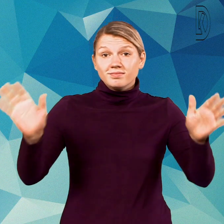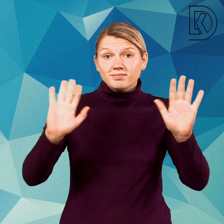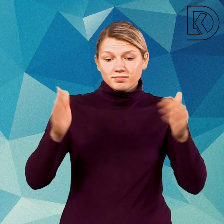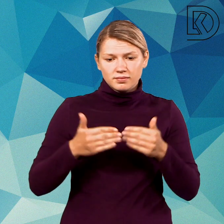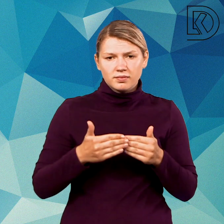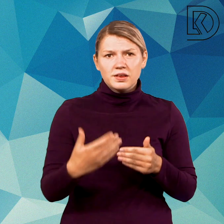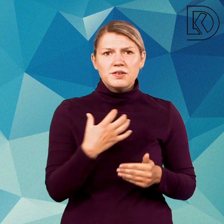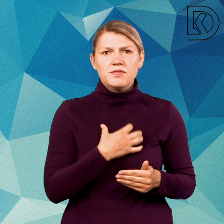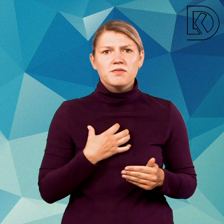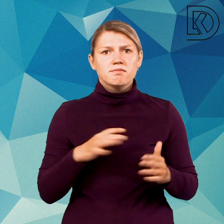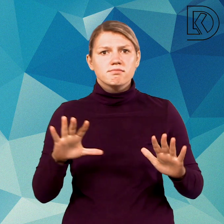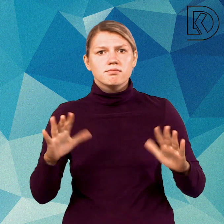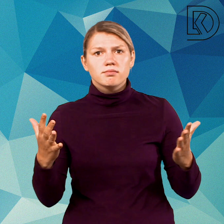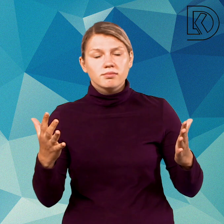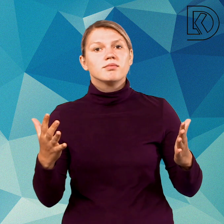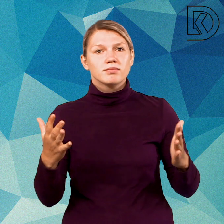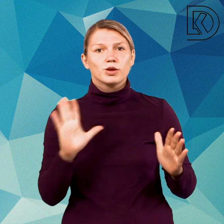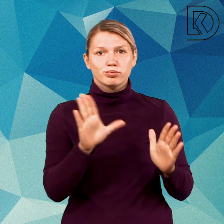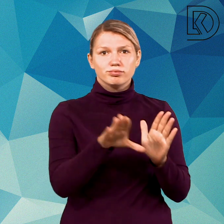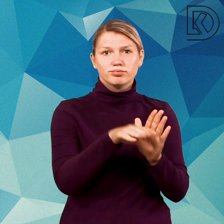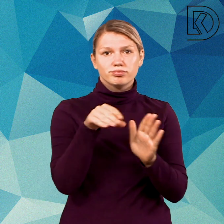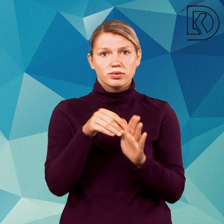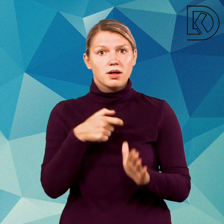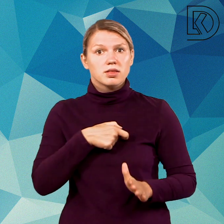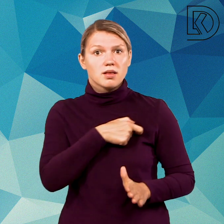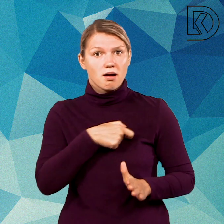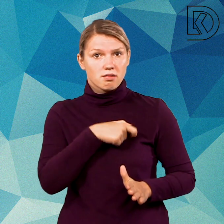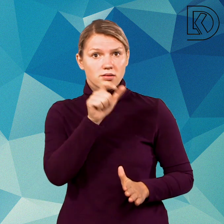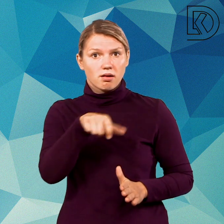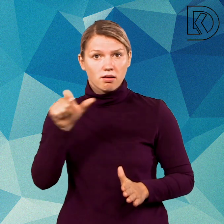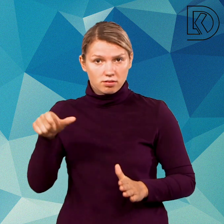Sveiki! Artėja svarbus įvykis - bus renkami miestų delegatai!